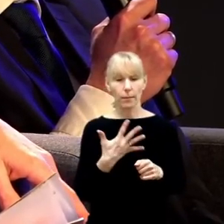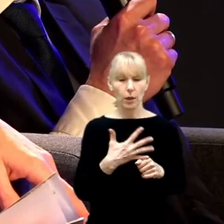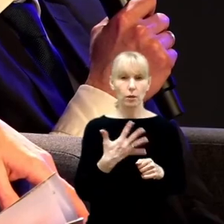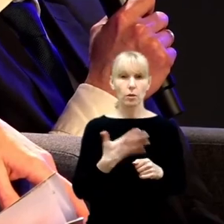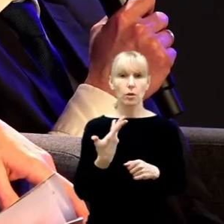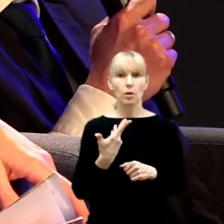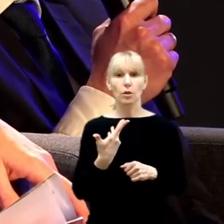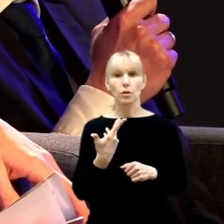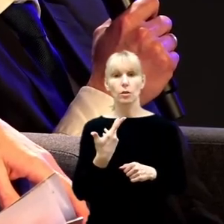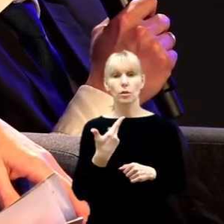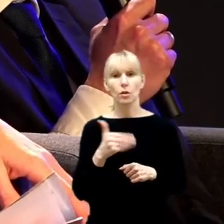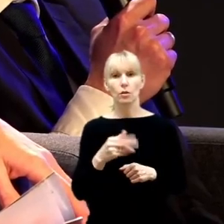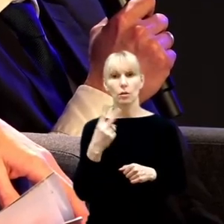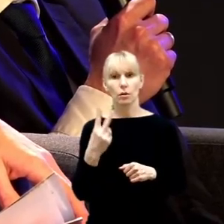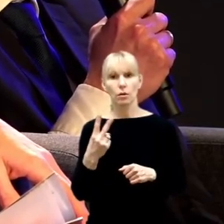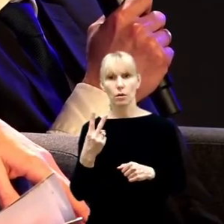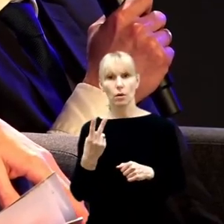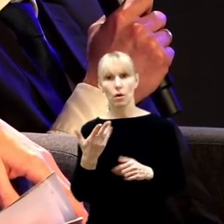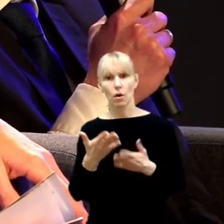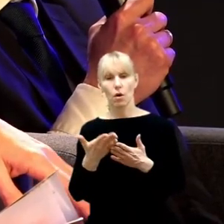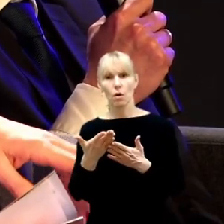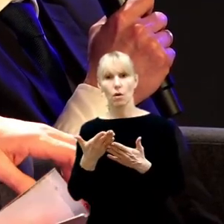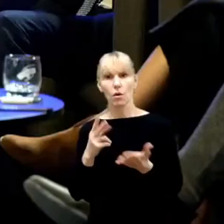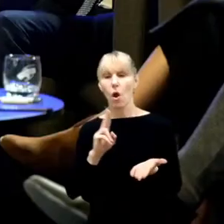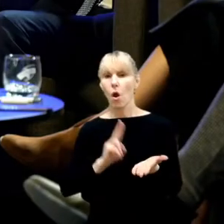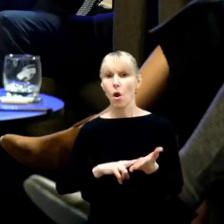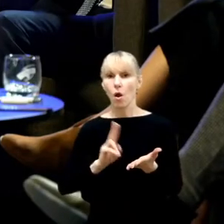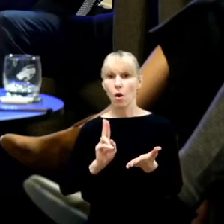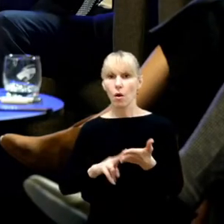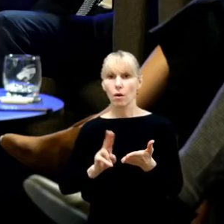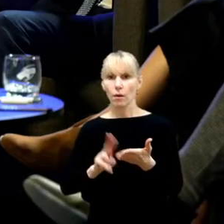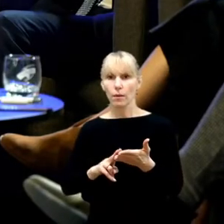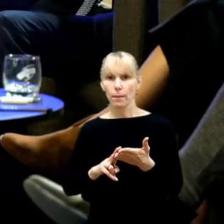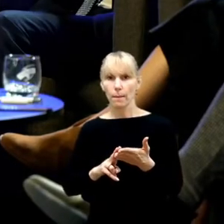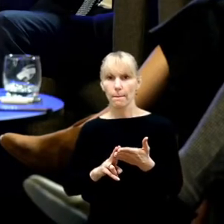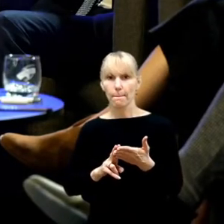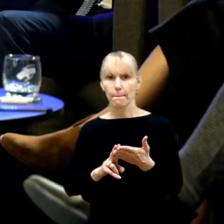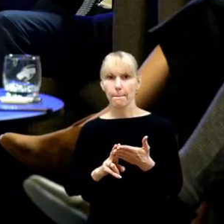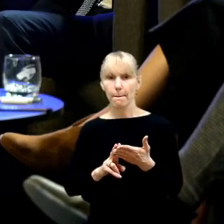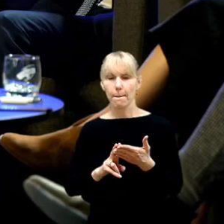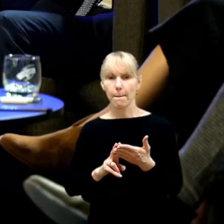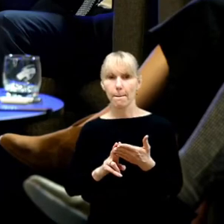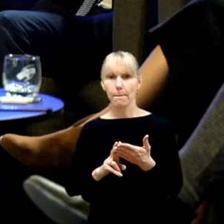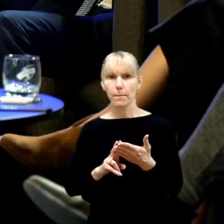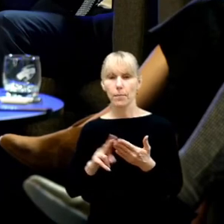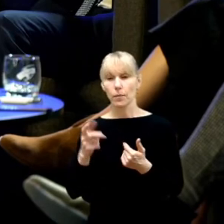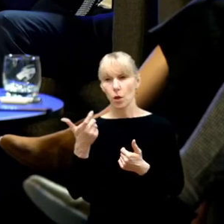Ja mówię o czynszu, nie mówię o tej części, o płacie eksploatacyjnej, o części wspólne. Czyli jest to 100 do 200 złotych.